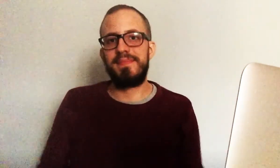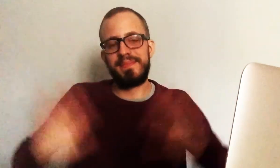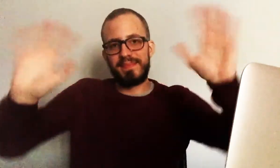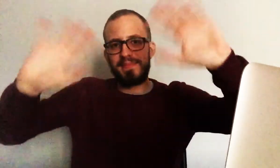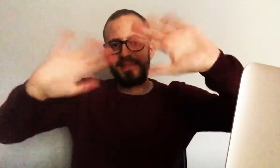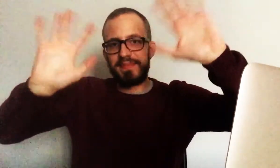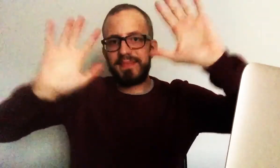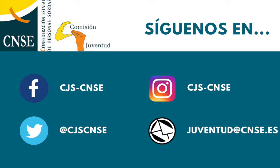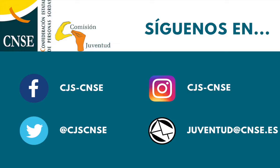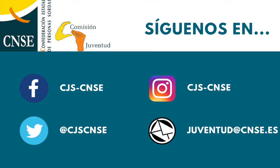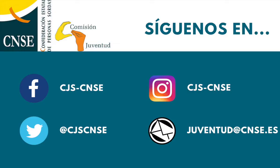¡Hasta pronto!